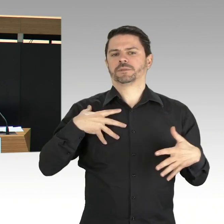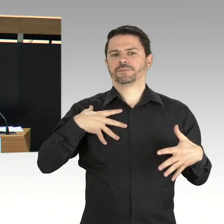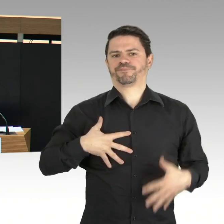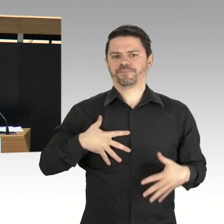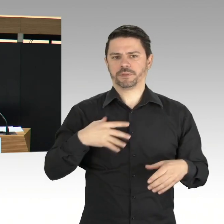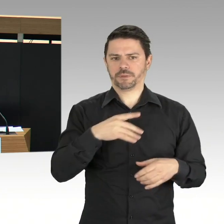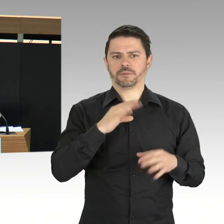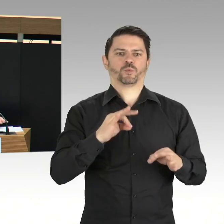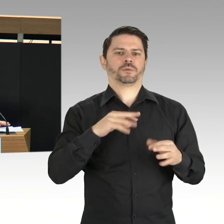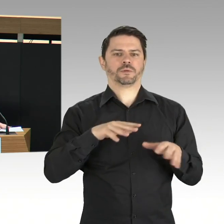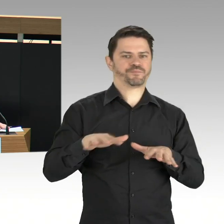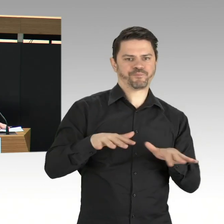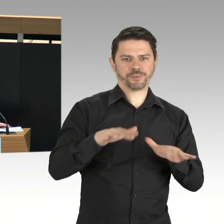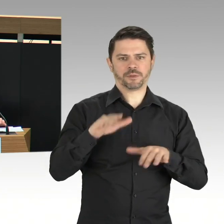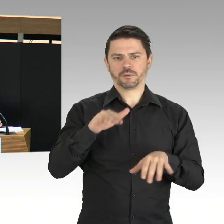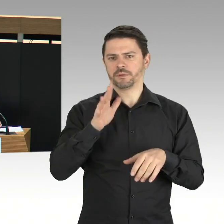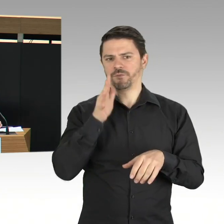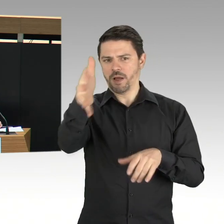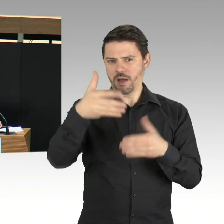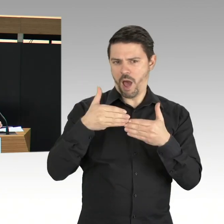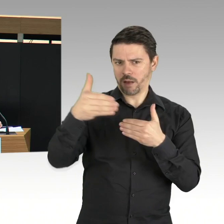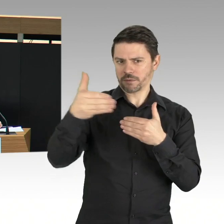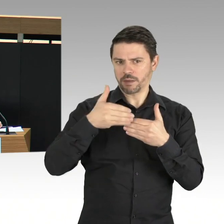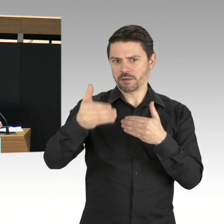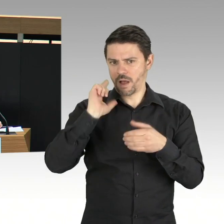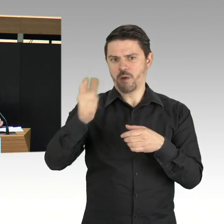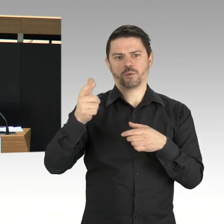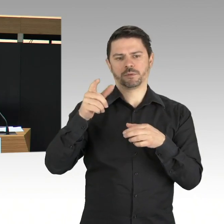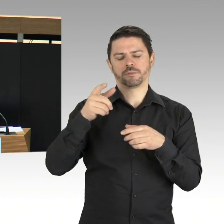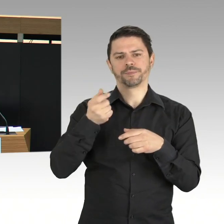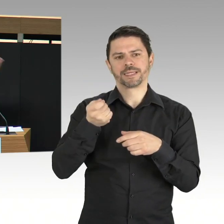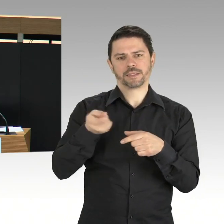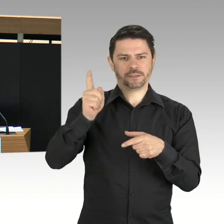Sie behaupten ja immer, das Mietenkataster könnte da nicht helfen und die Leute würden in eine Rechtsunsicherheit rutschen,